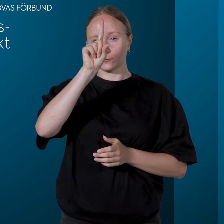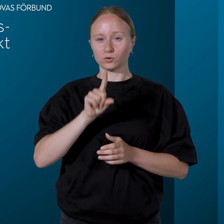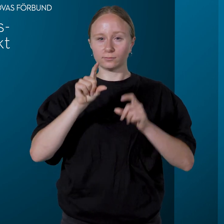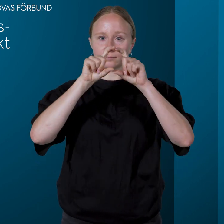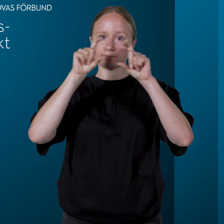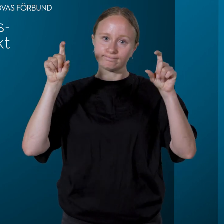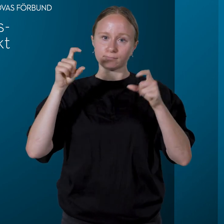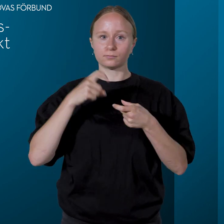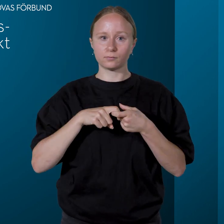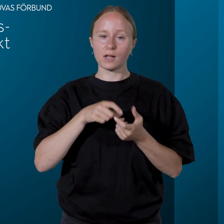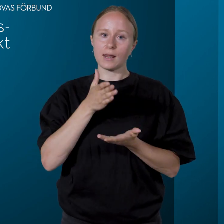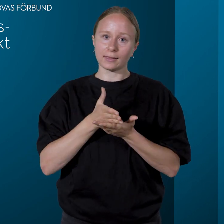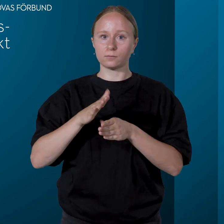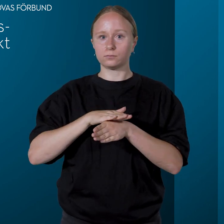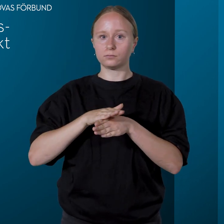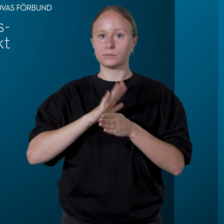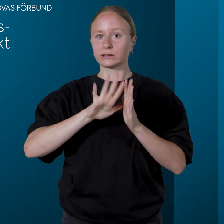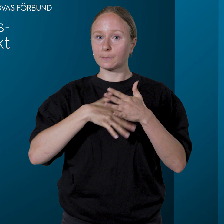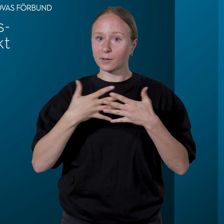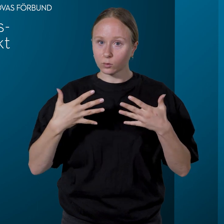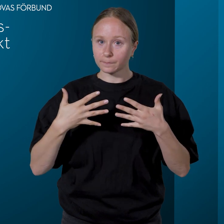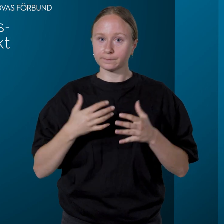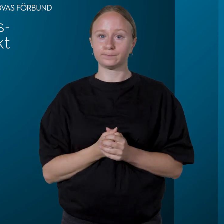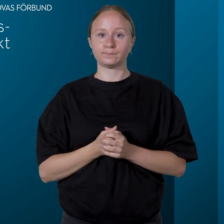Den första tesen rör rätten att använda teckenspråk.